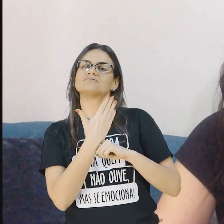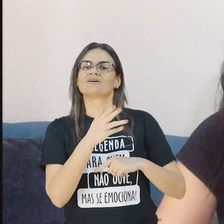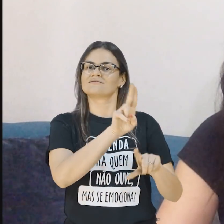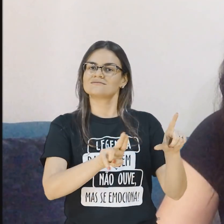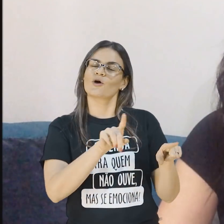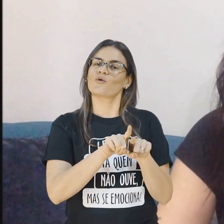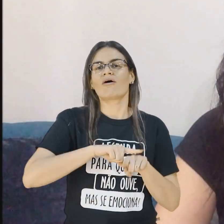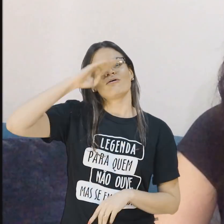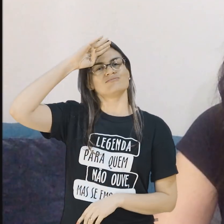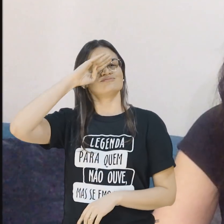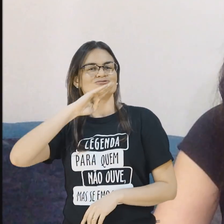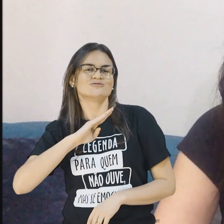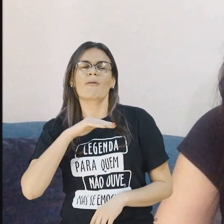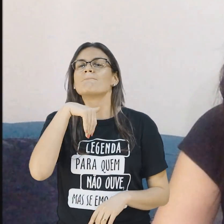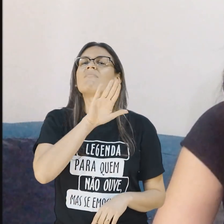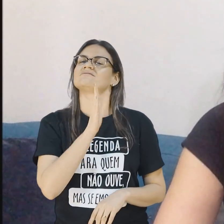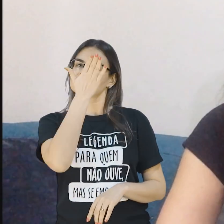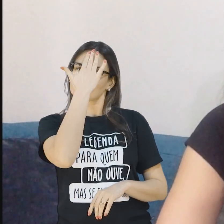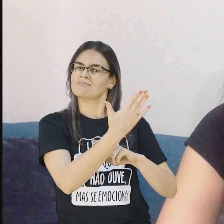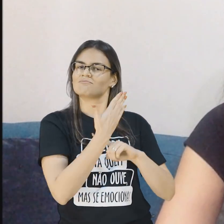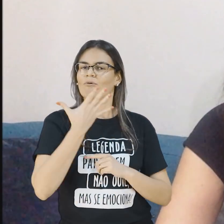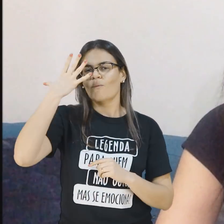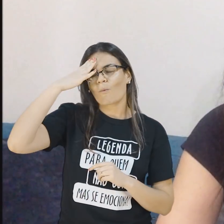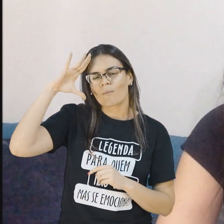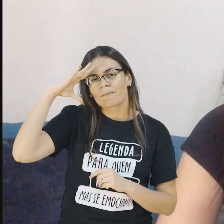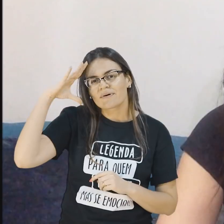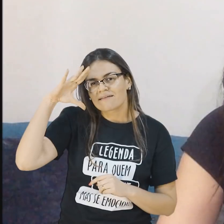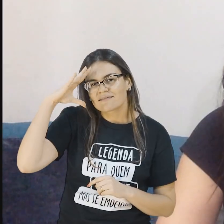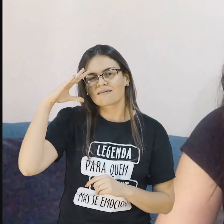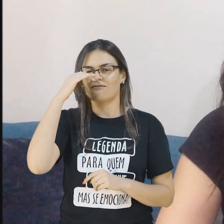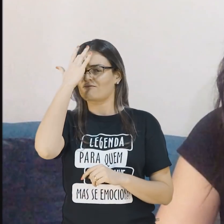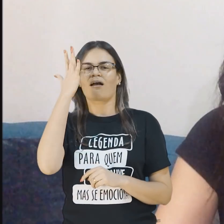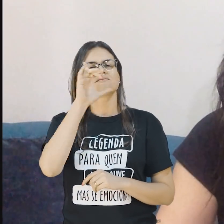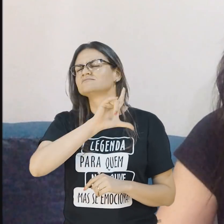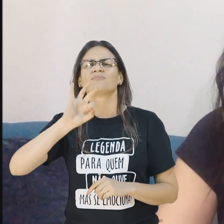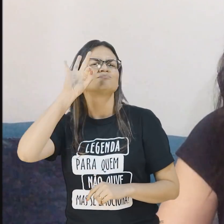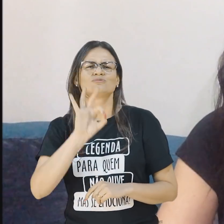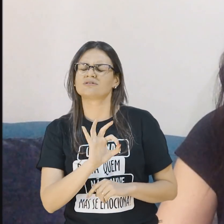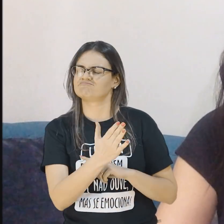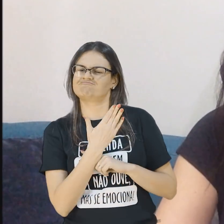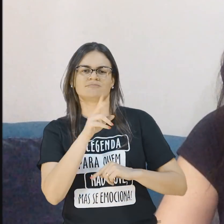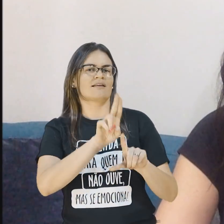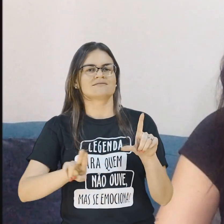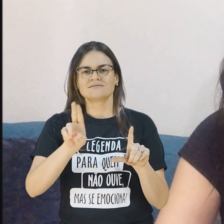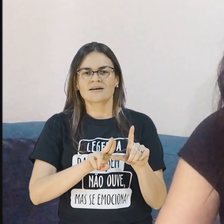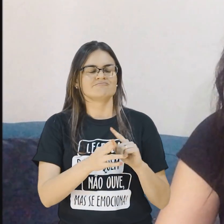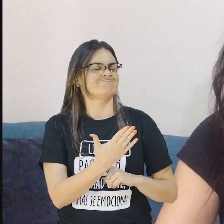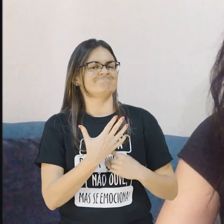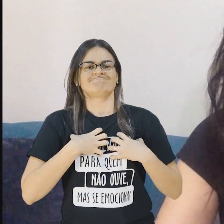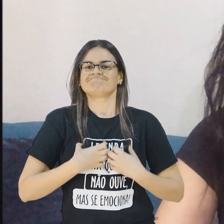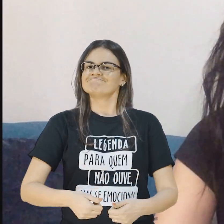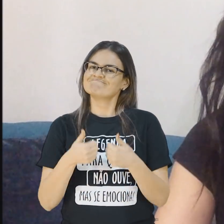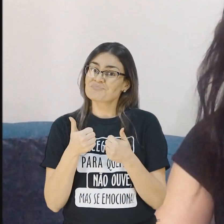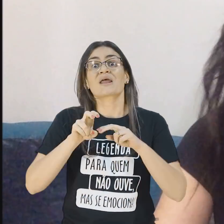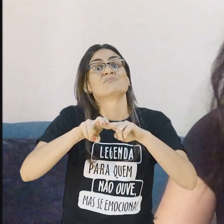a legenda é uma forma de aliviar a dificuldade que a gente pode ter de compreender